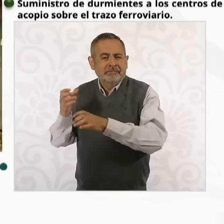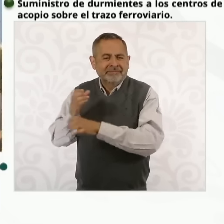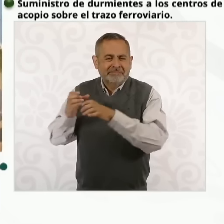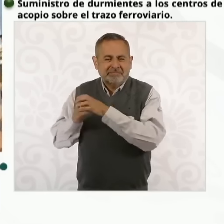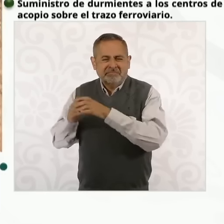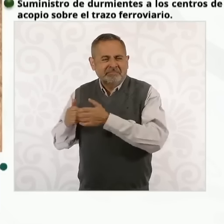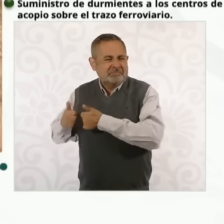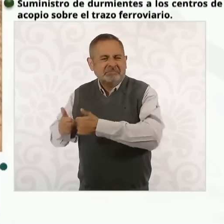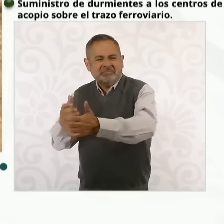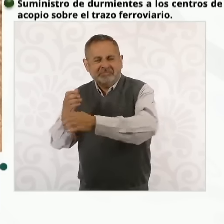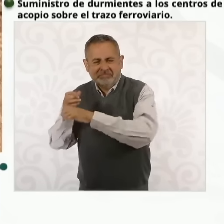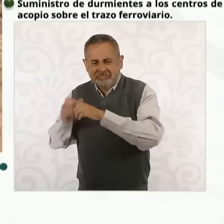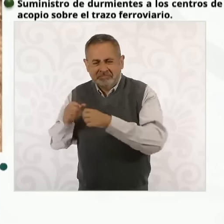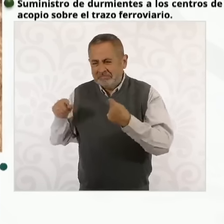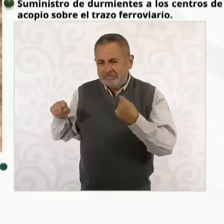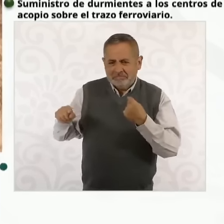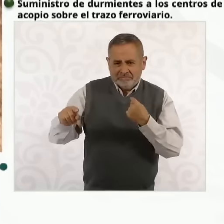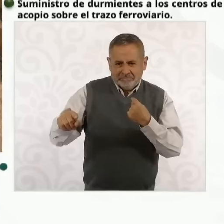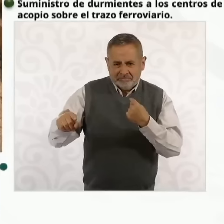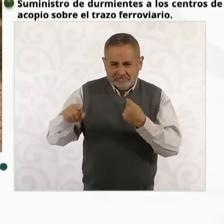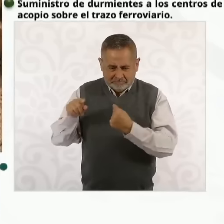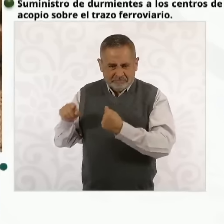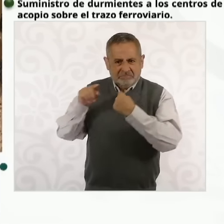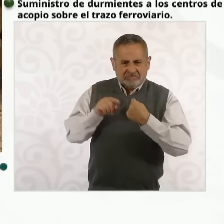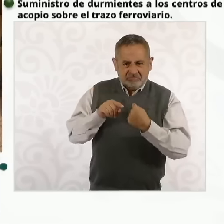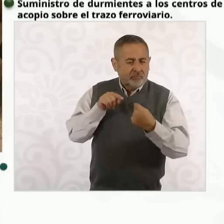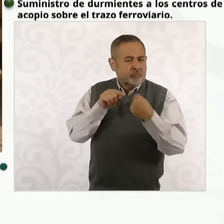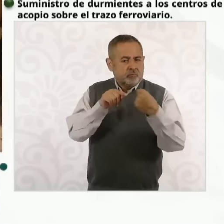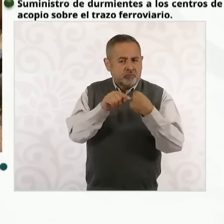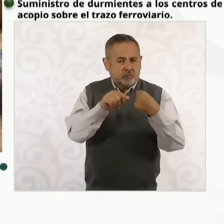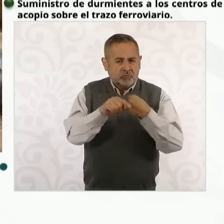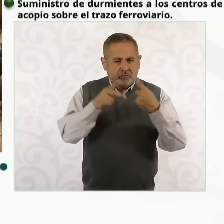algunos problemas, pues porque la vía de carga ya llegó muchos años antes y tiene sus espuelas